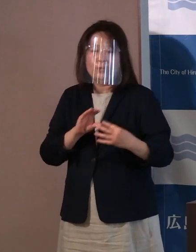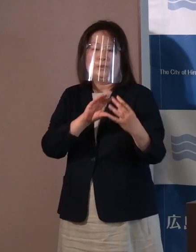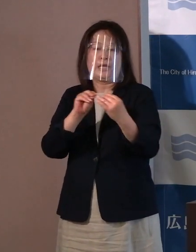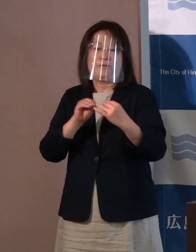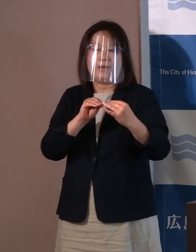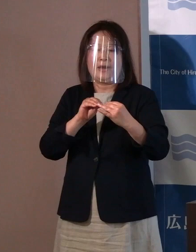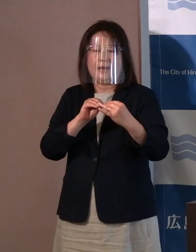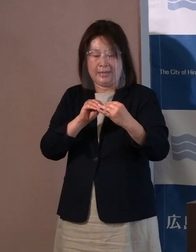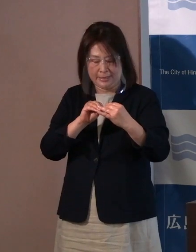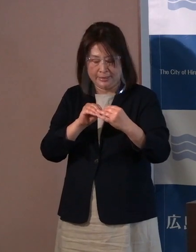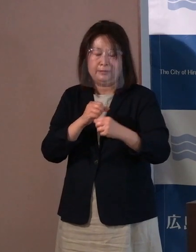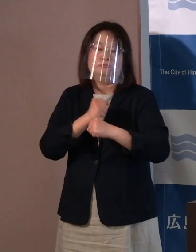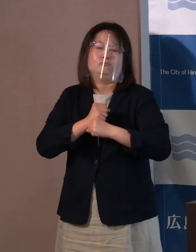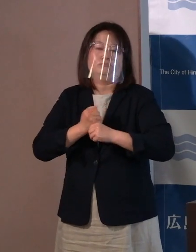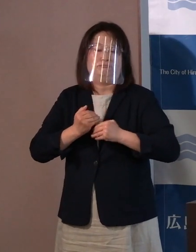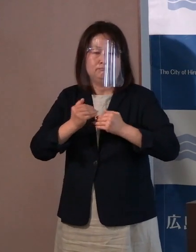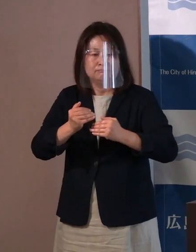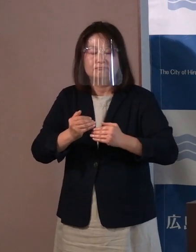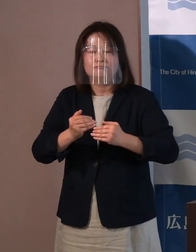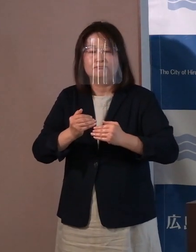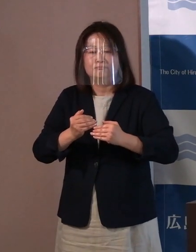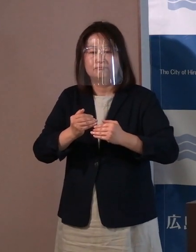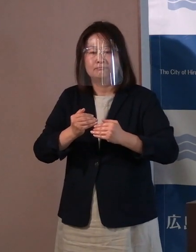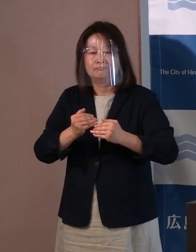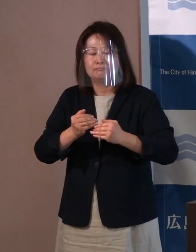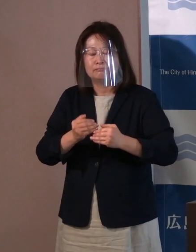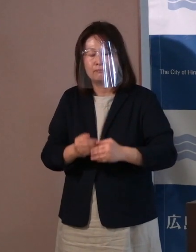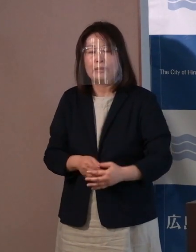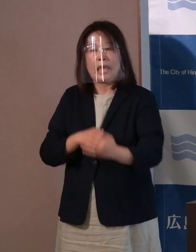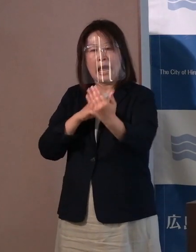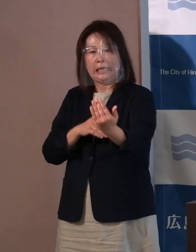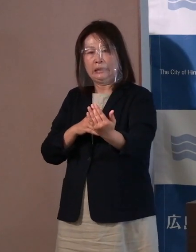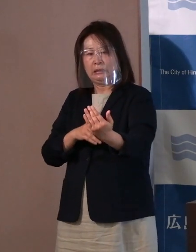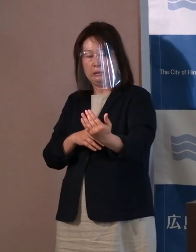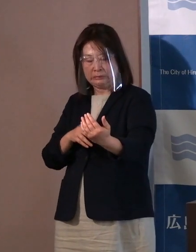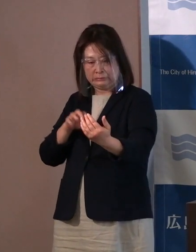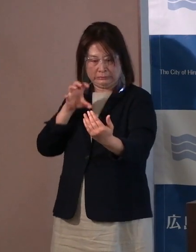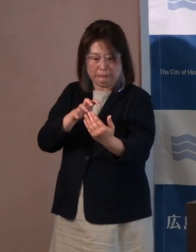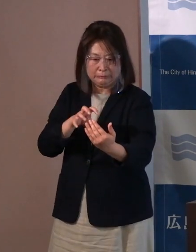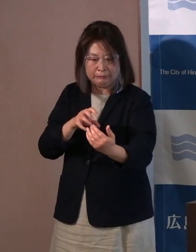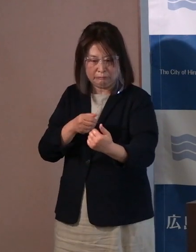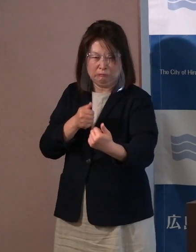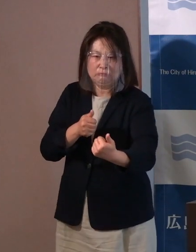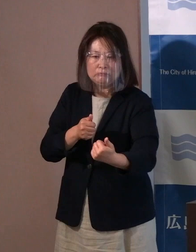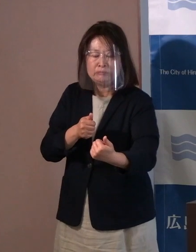決して威嚇をしながら 平和を確保するということは､